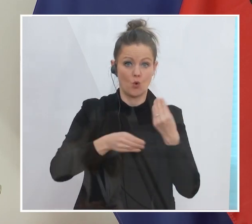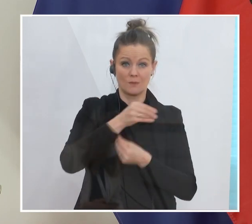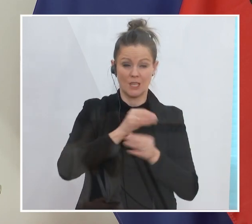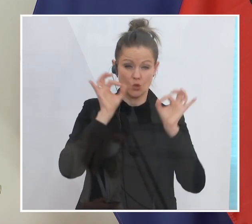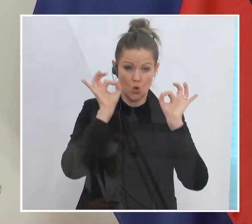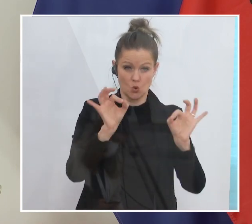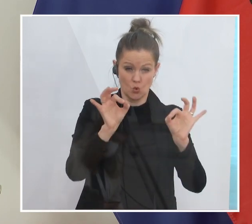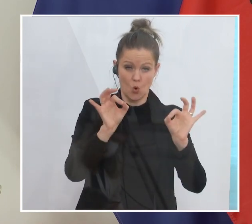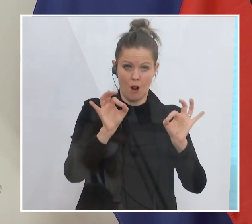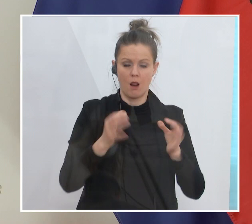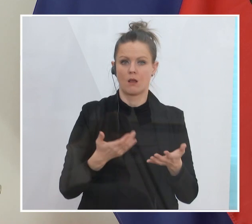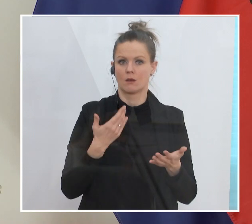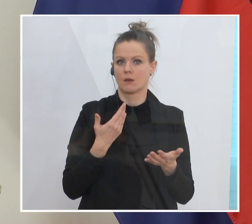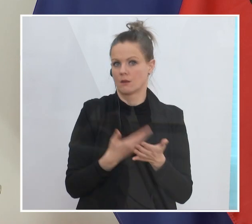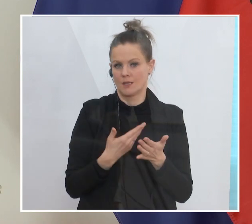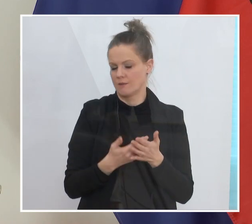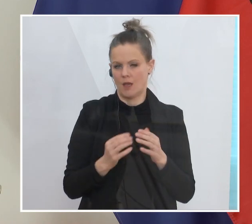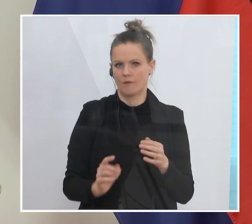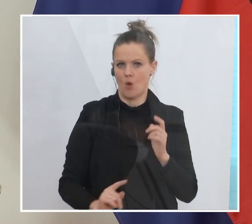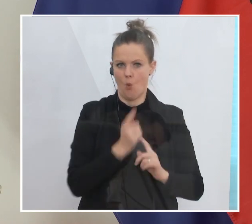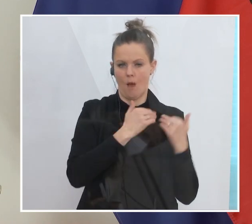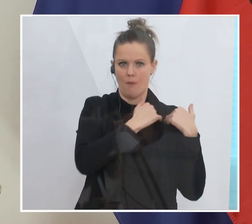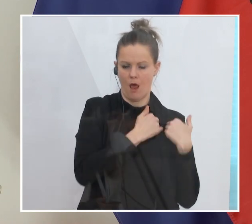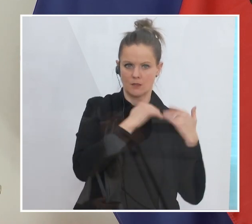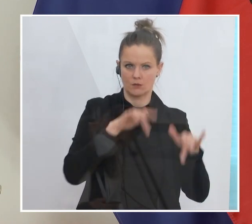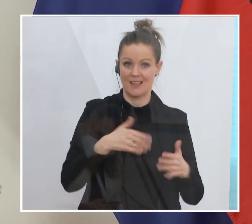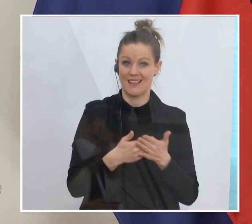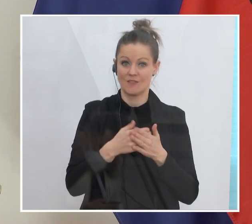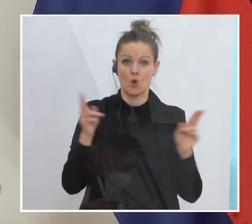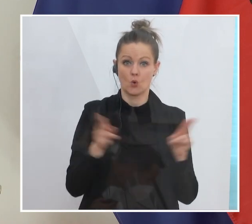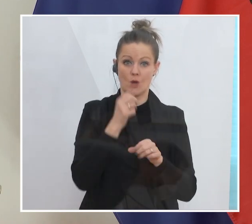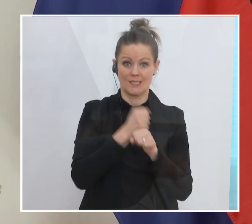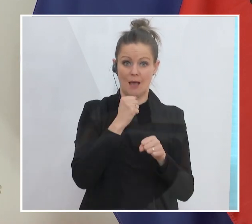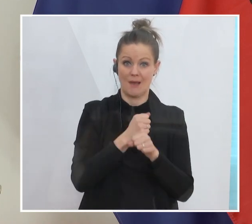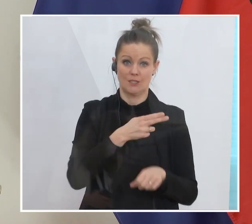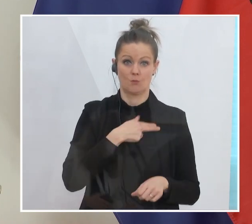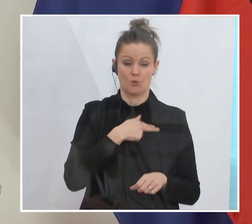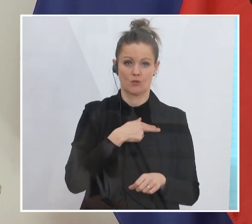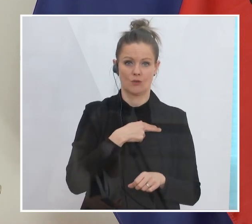eine enorme Belastung. Wir schaffen daher mit dem Kurzarbeitsbonus von insgesamt 1.000 €